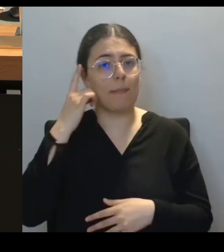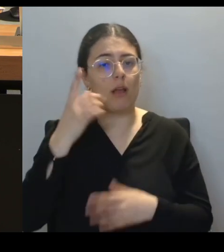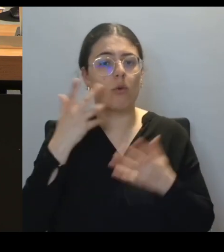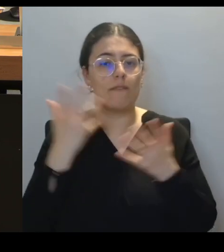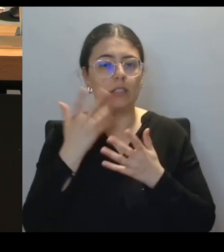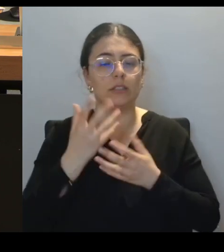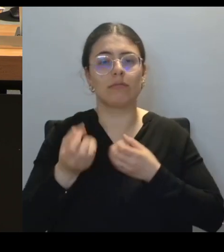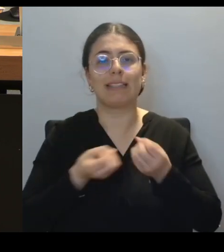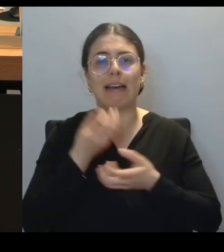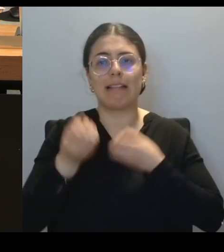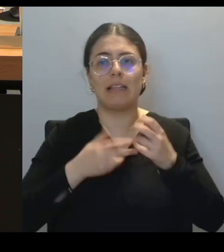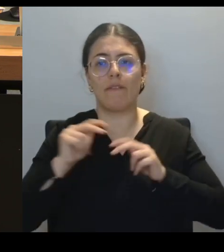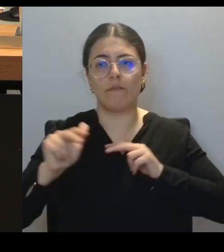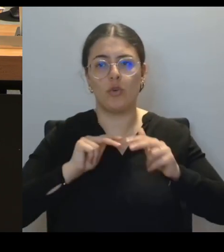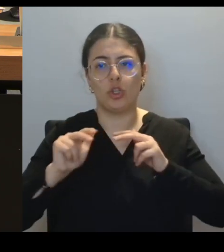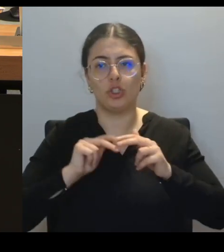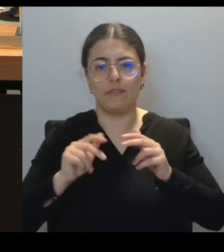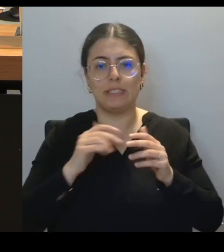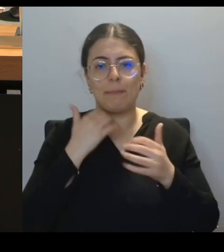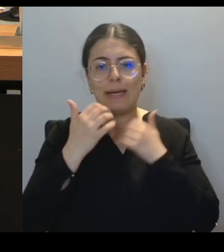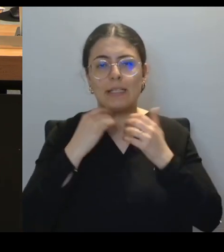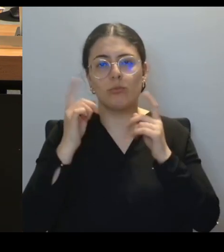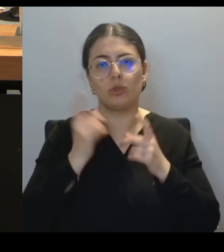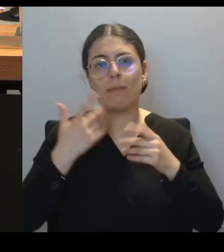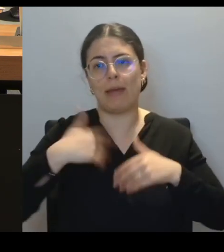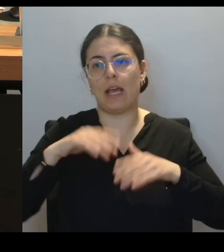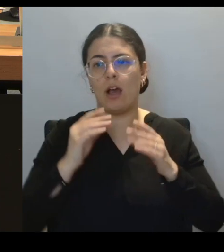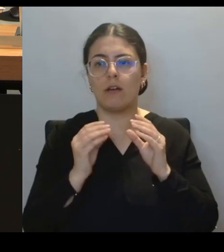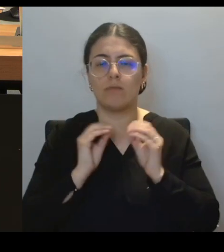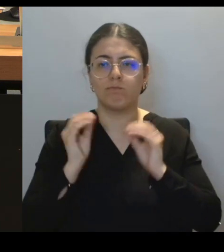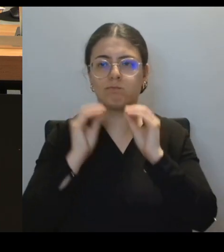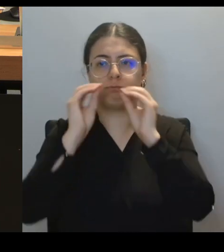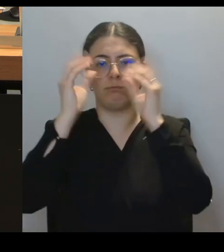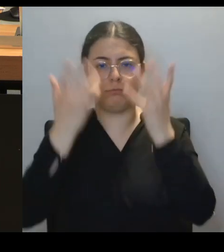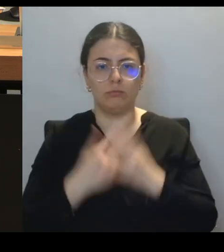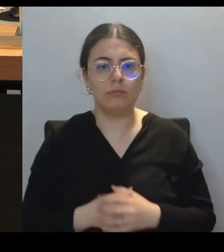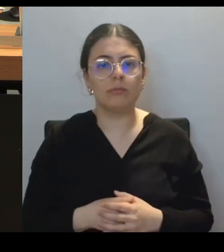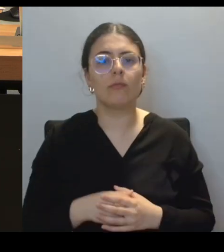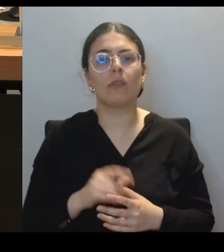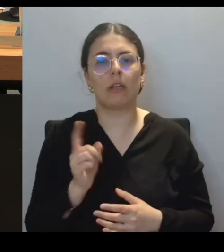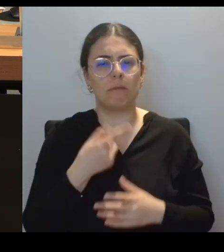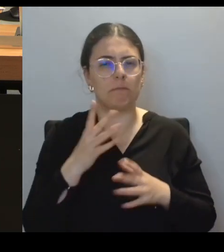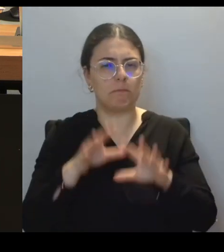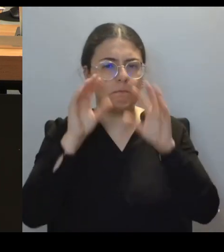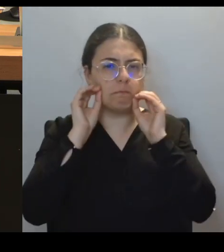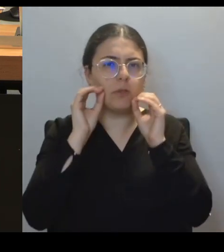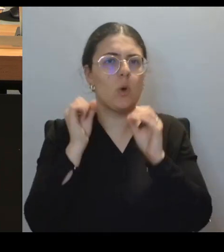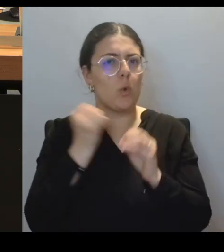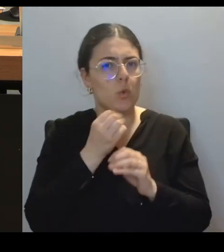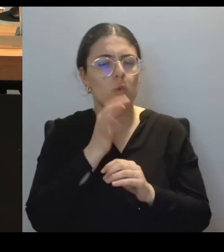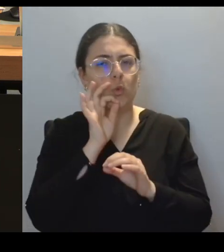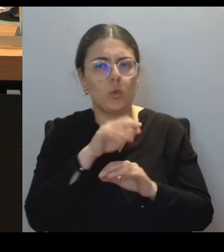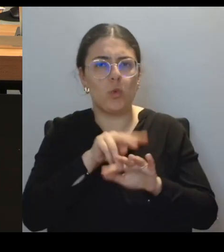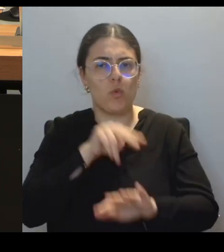Ich glaube, wir bekommen mit diesem Bericht eine sehr, sehr guten Überblick darüber, was es in der Stadt gibt. Natürlich ist es eine Branche. Wir